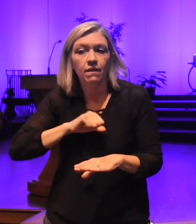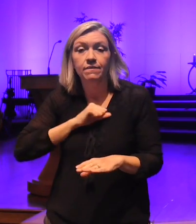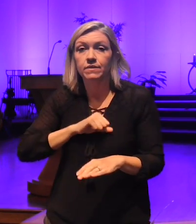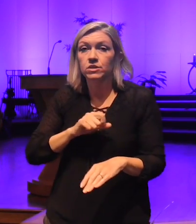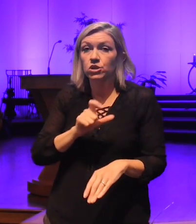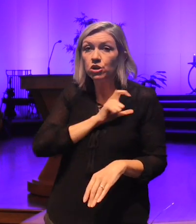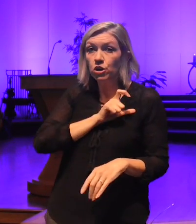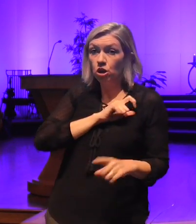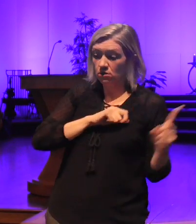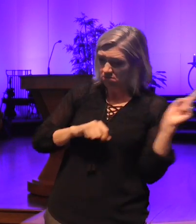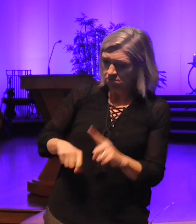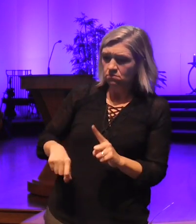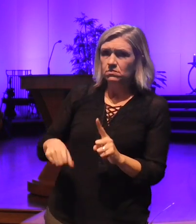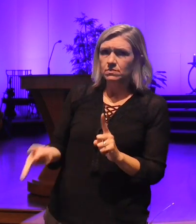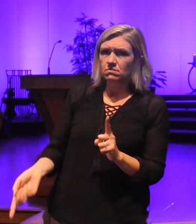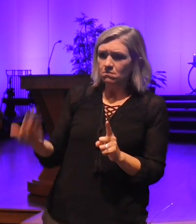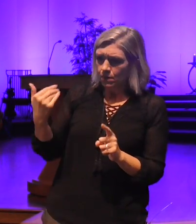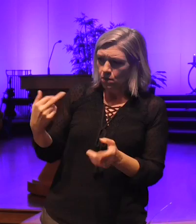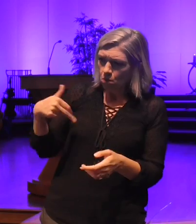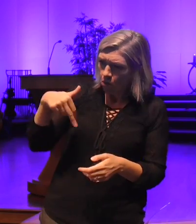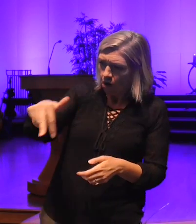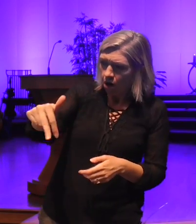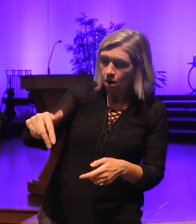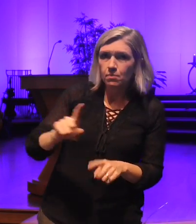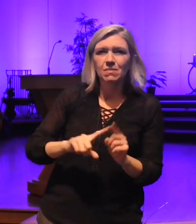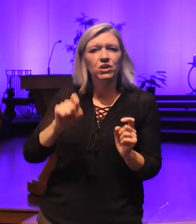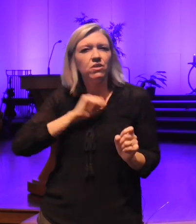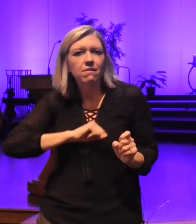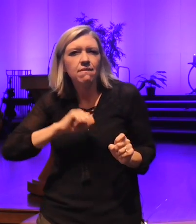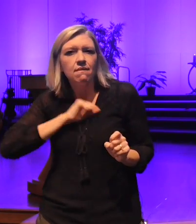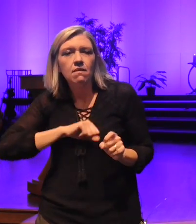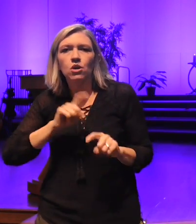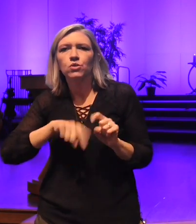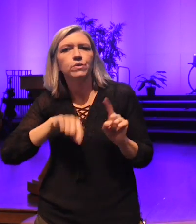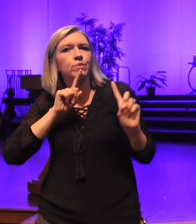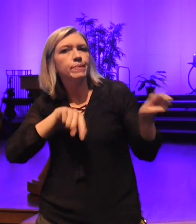y siguiera caminando, pero tosía tan fuerte que ni siquiera podía responderle. y entonces el guardia